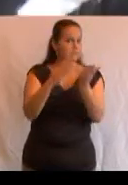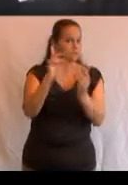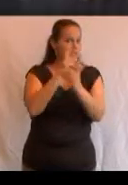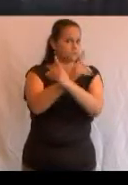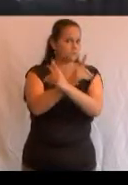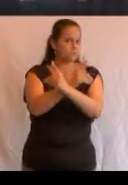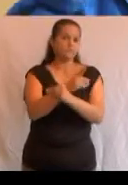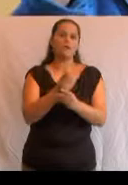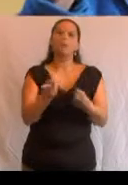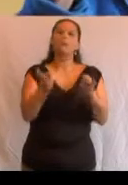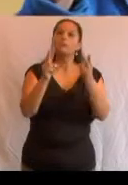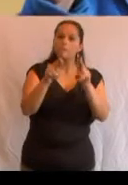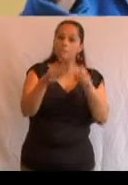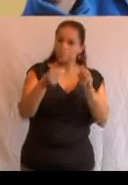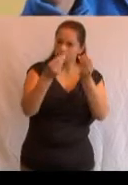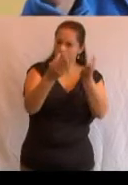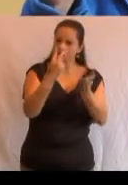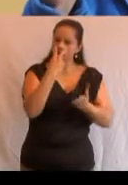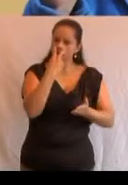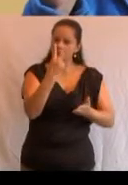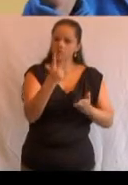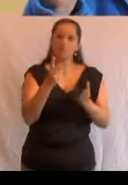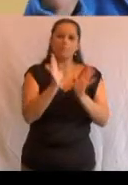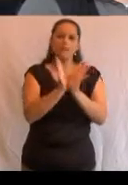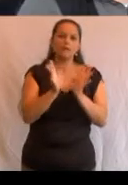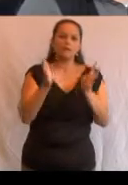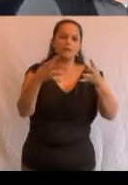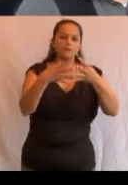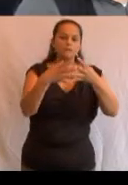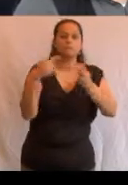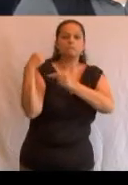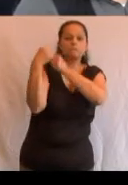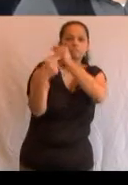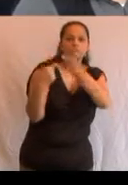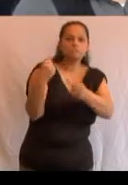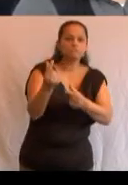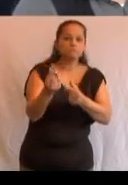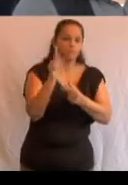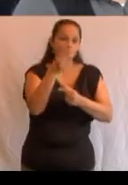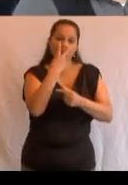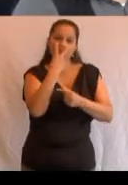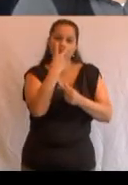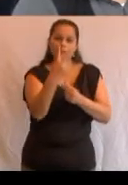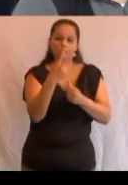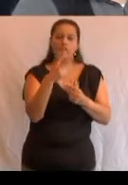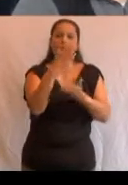le hemos dado también una mirada a la parte generacional le hemos dado también una mirada a la parte étnica